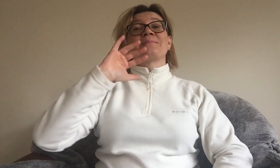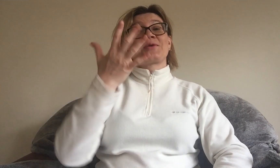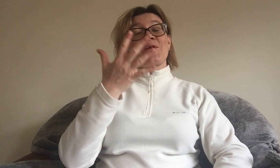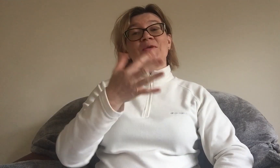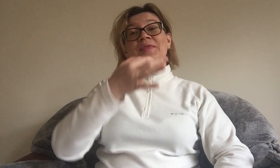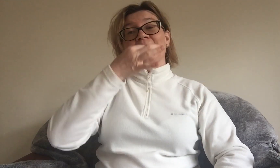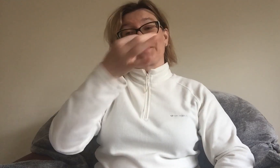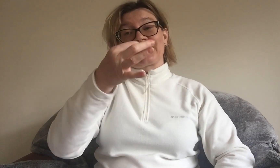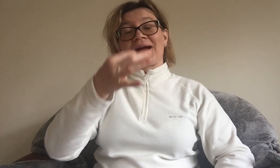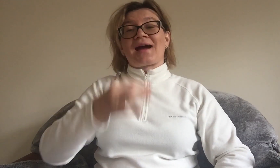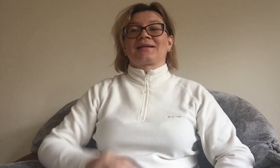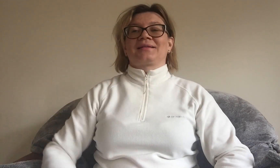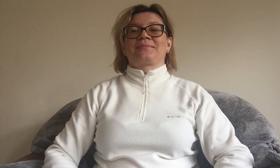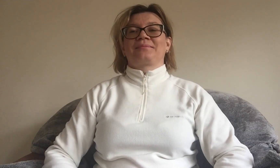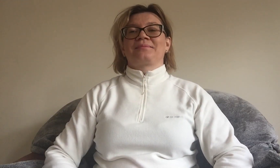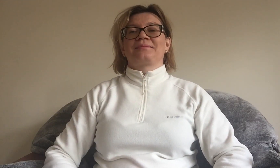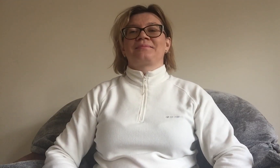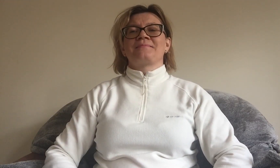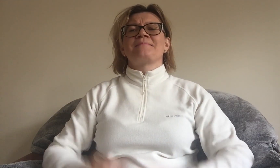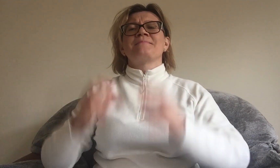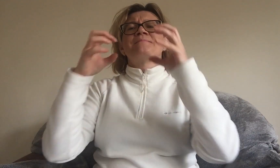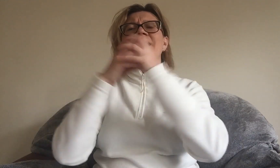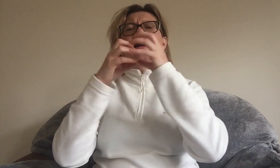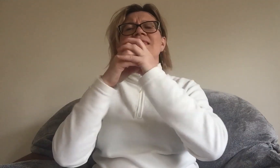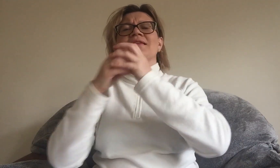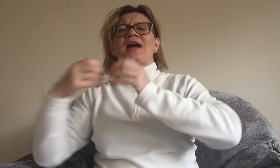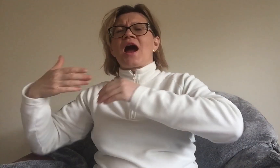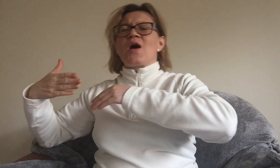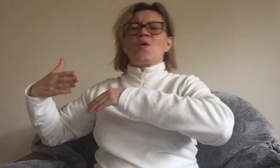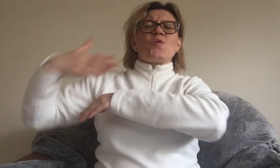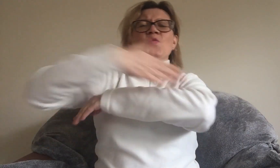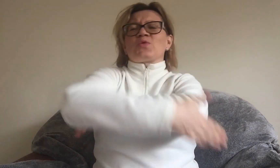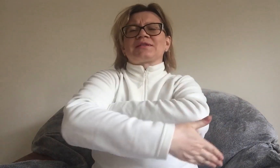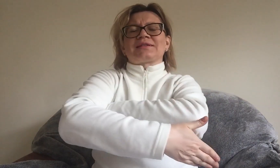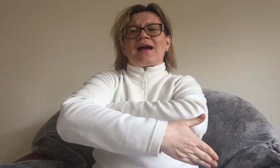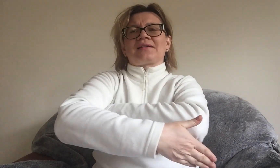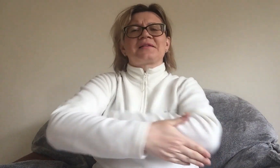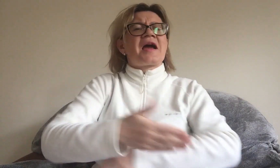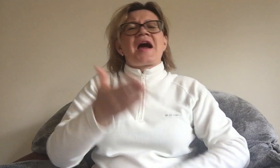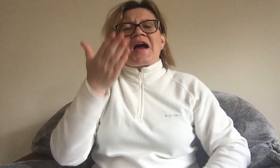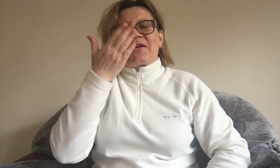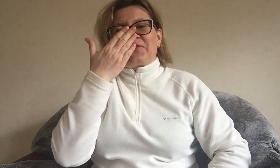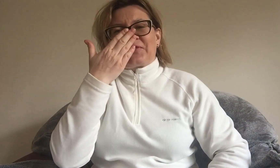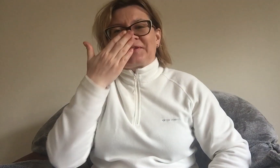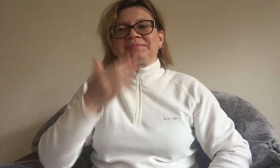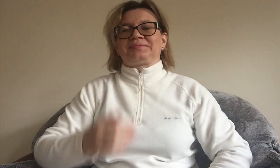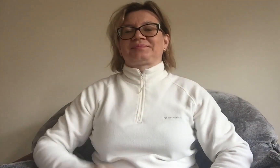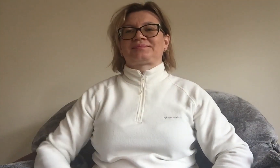5. Jak wygląda ostatnia planeta?